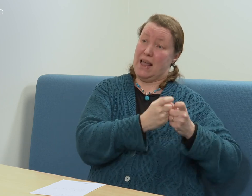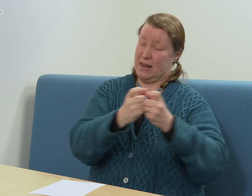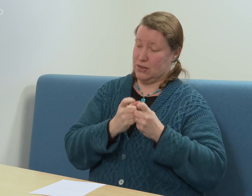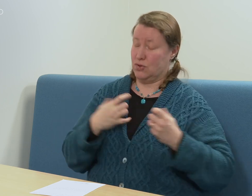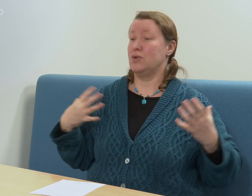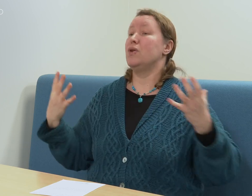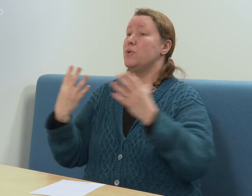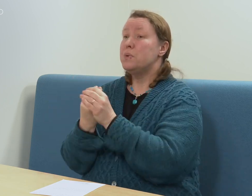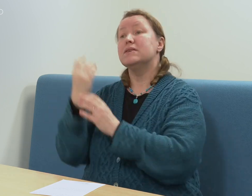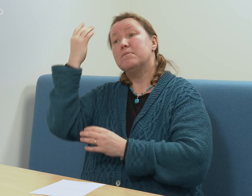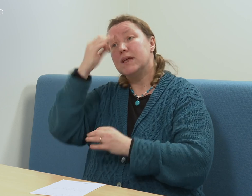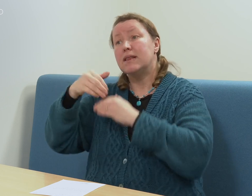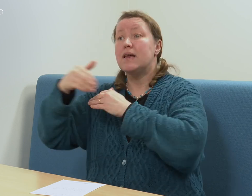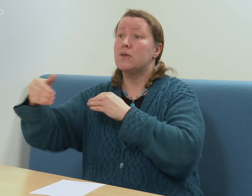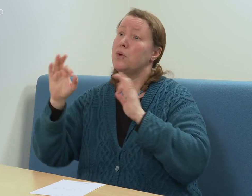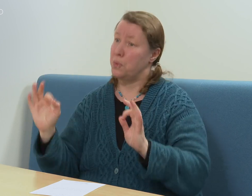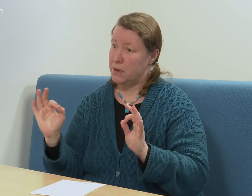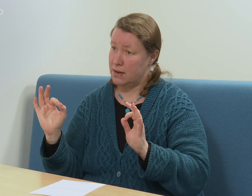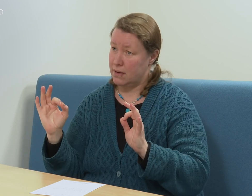miettimään yhdessä palvelun jatkoa.